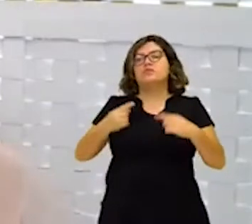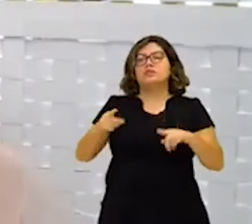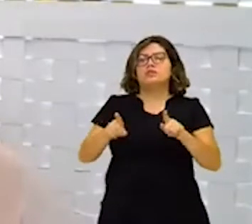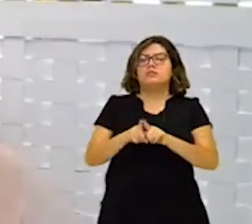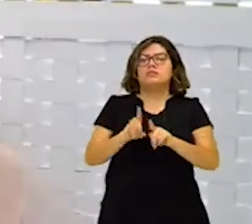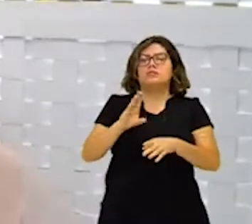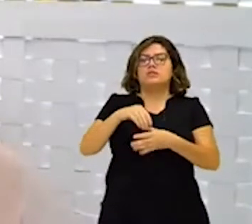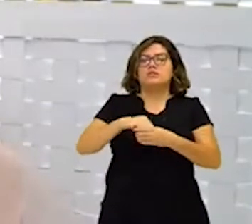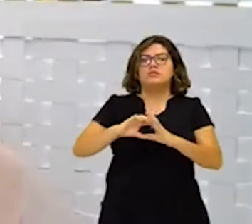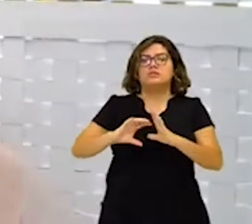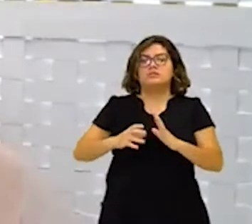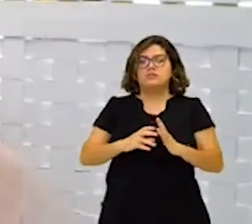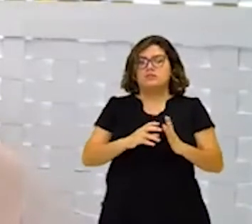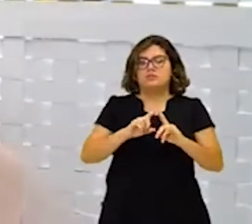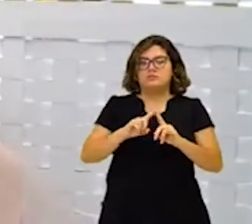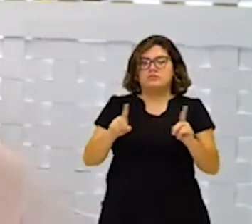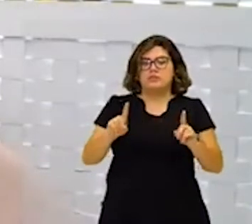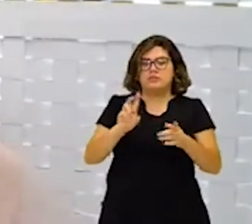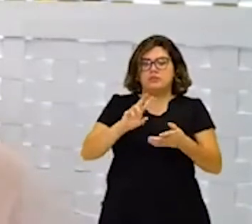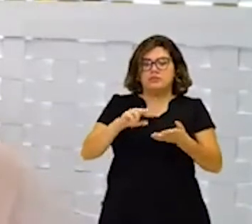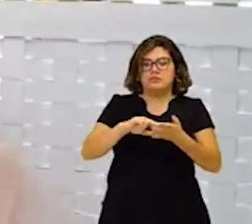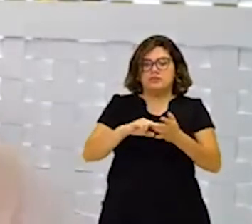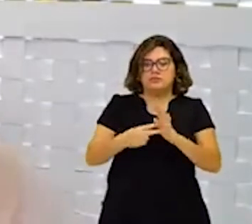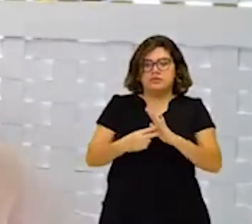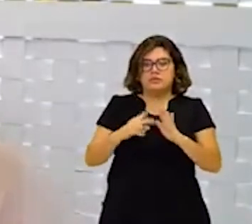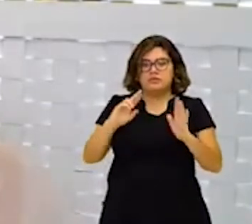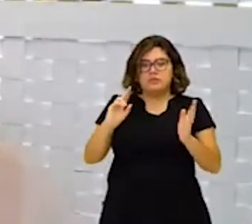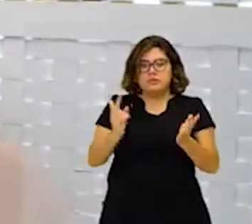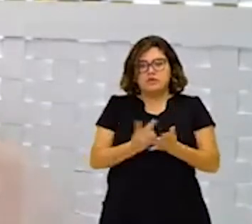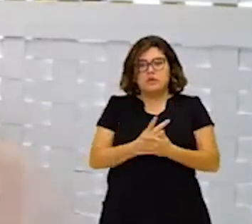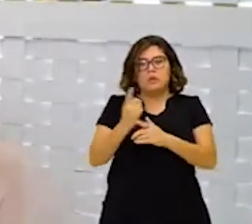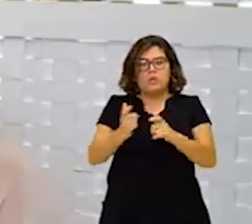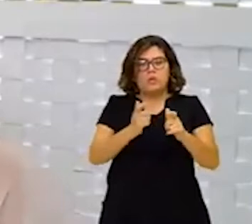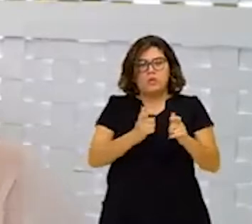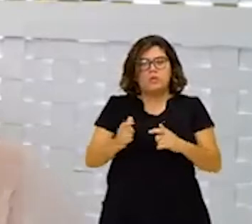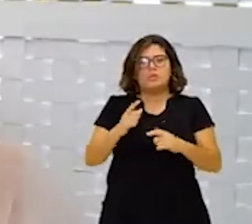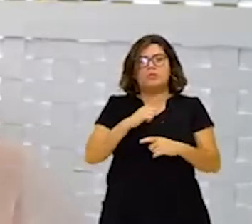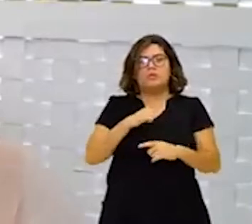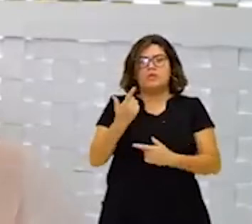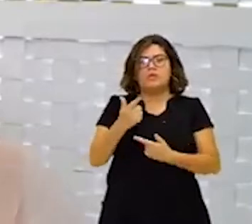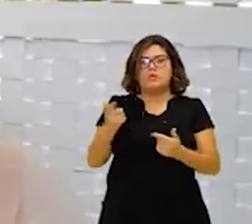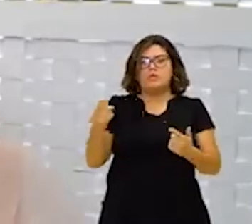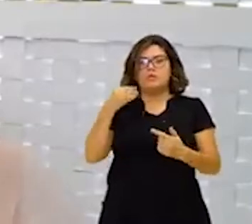também não quero brincar política faz nesses lugares mas temos outras experiências e nessas